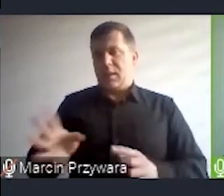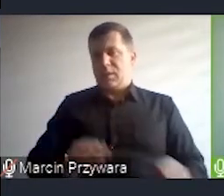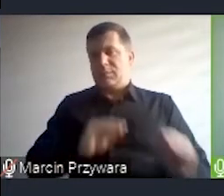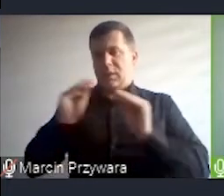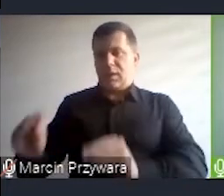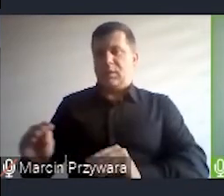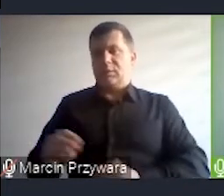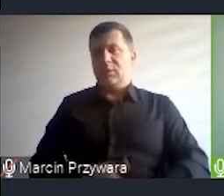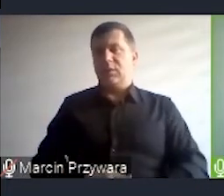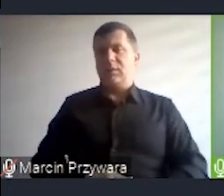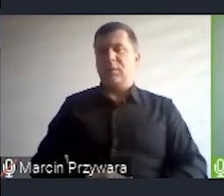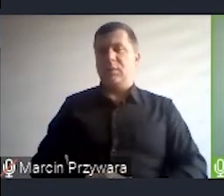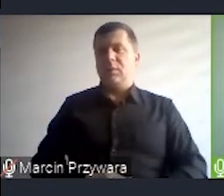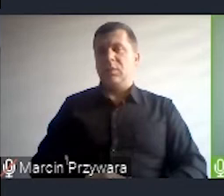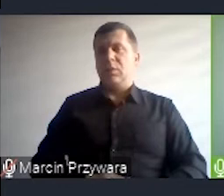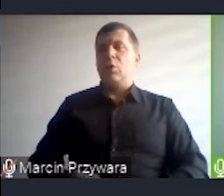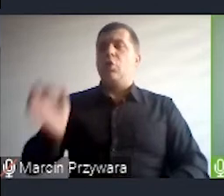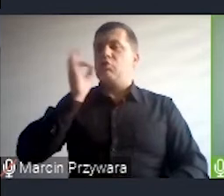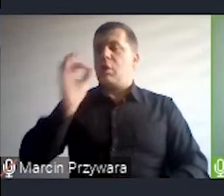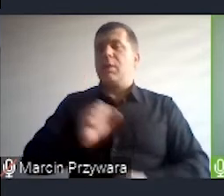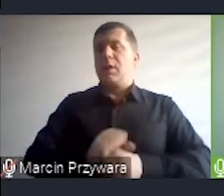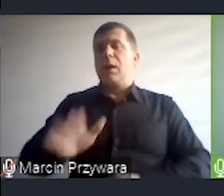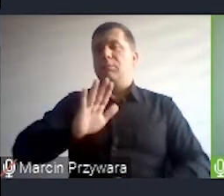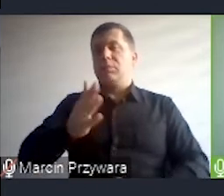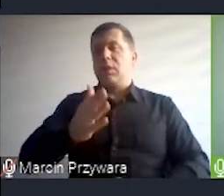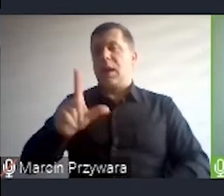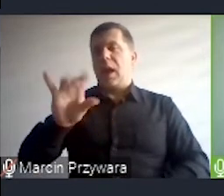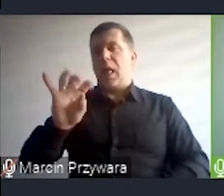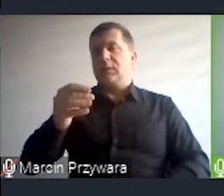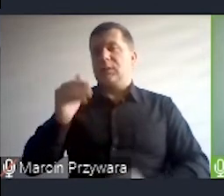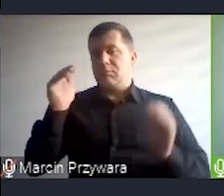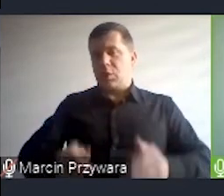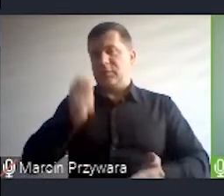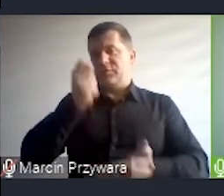No bo oczywiście dobro, które jest przedmiotem leasingu można wykpić.